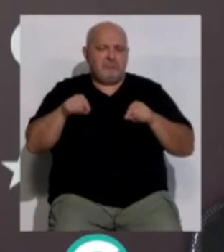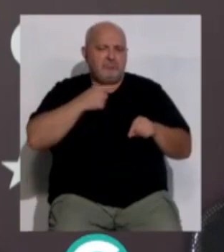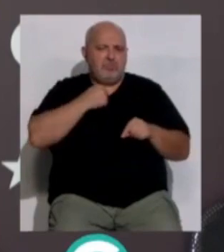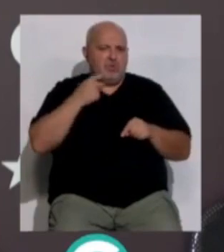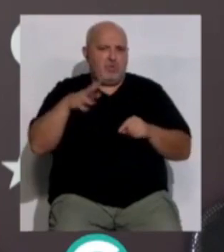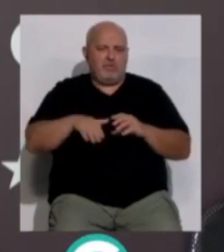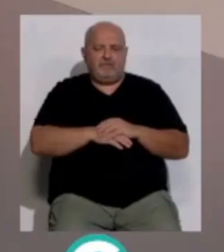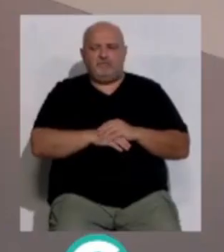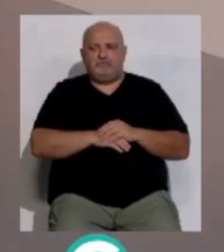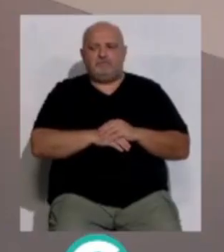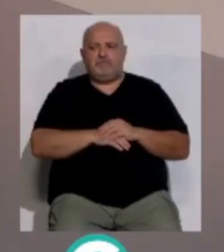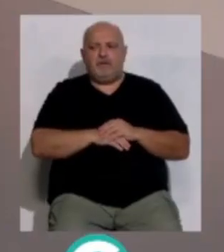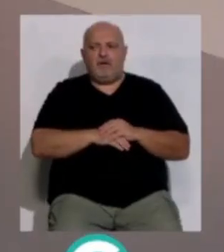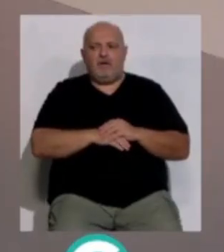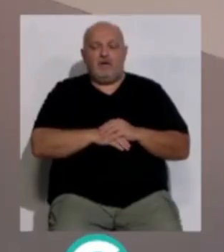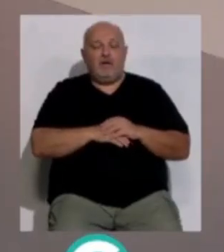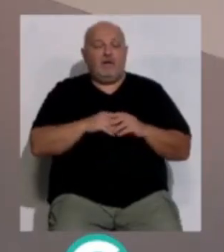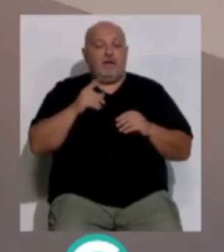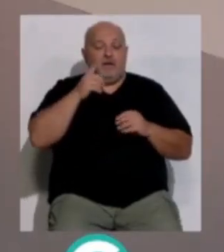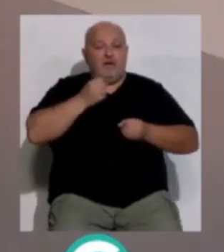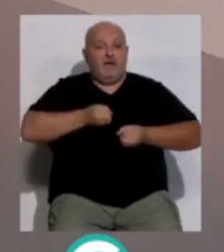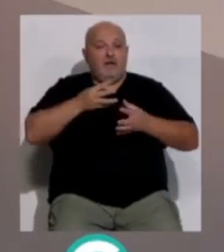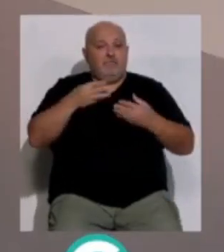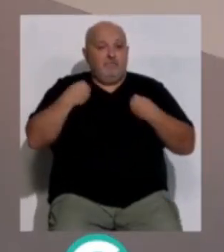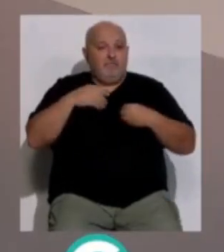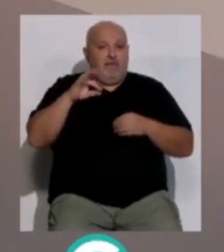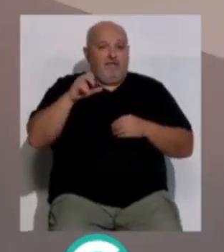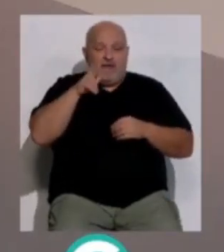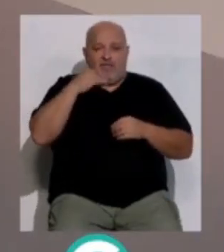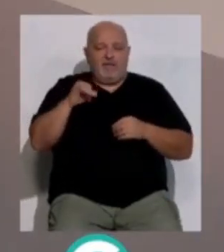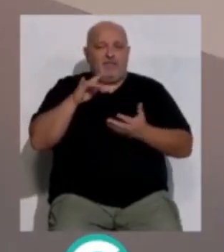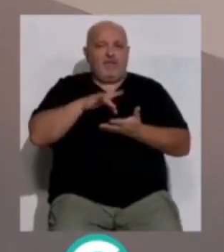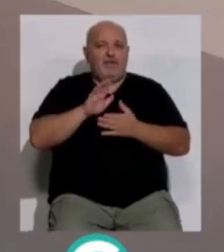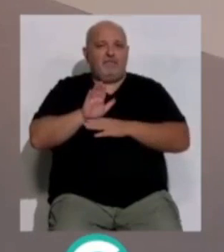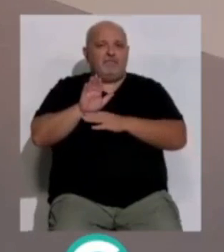las dos posiciones ahí estaban las valoraciones de Javi Hernández El día que era presentado como